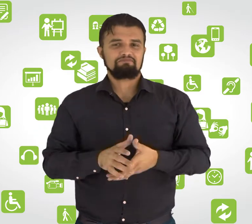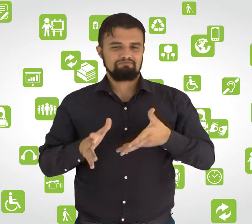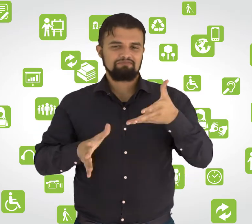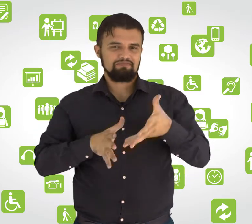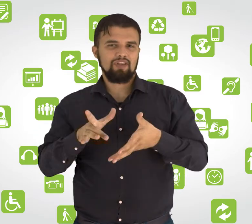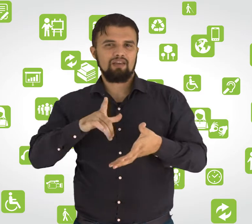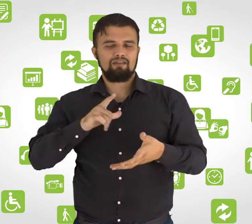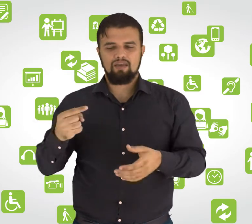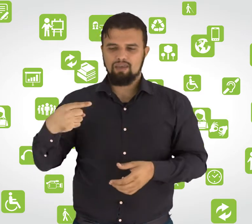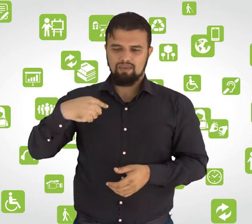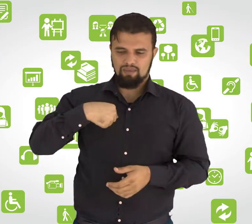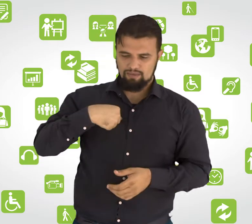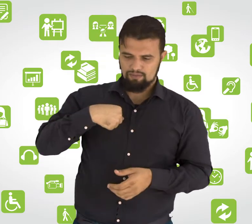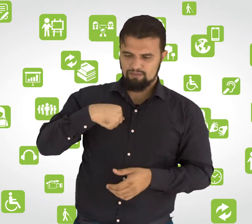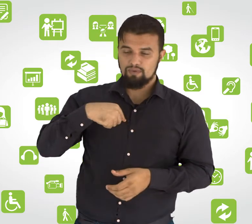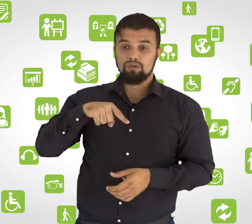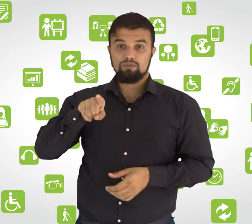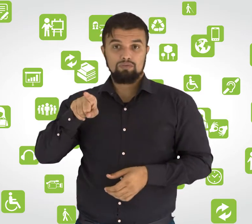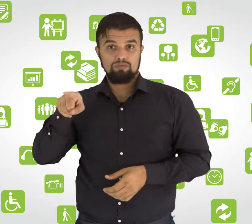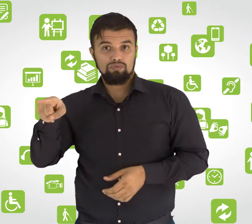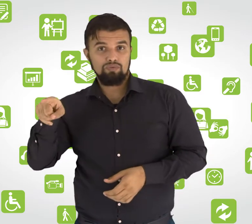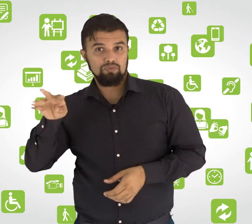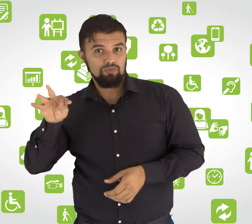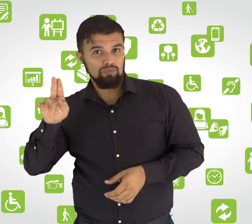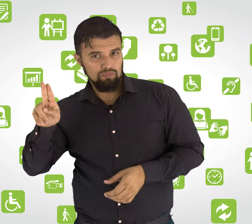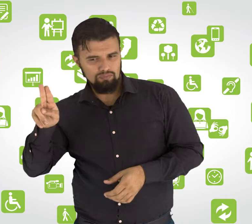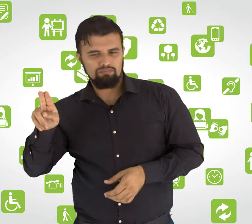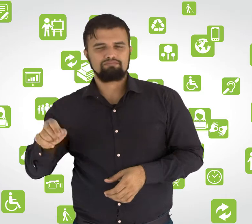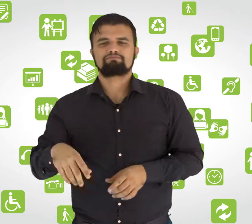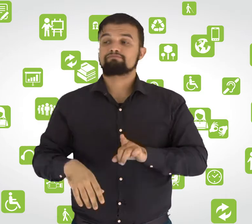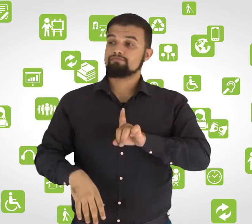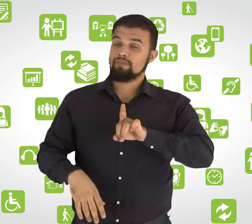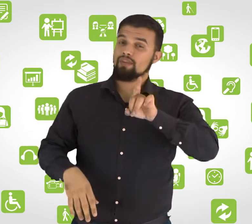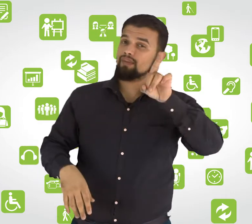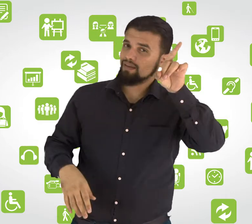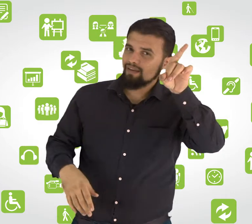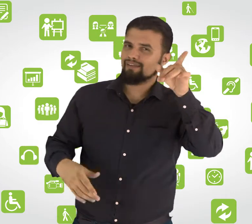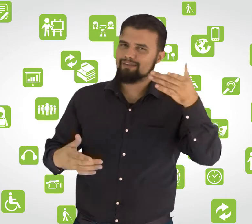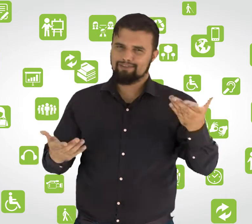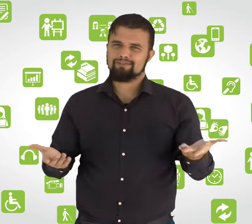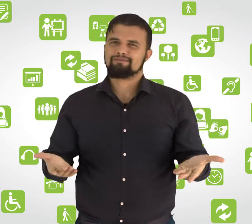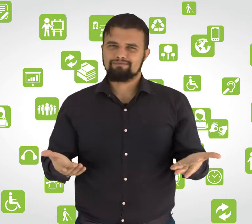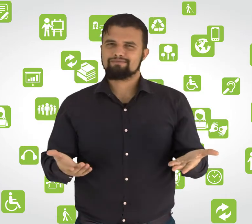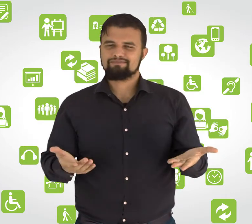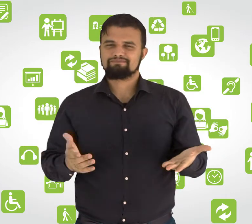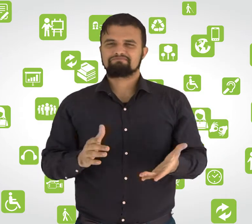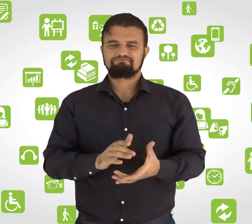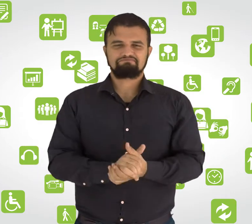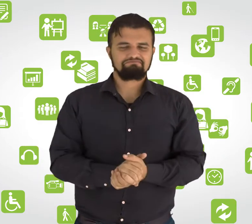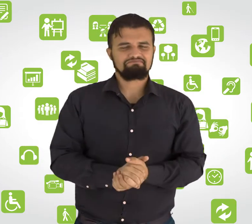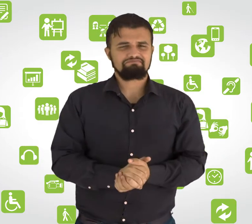Em Libras há o "eu", o "tu" e o "ele/ela"